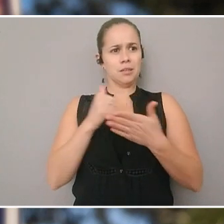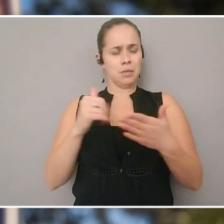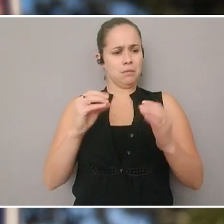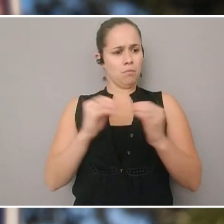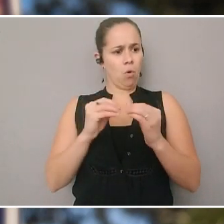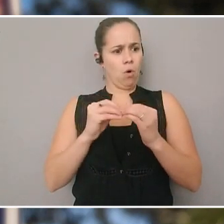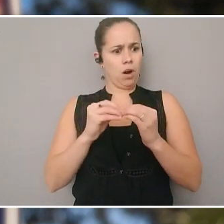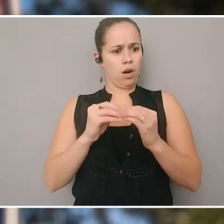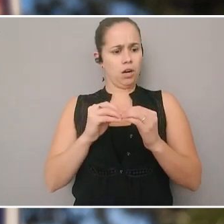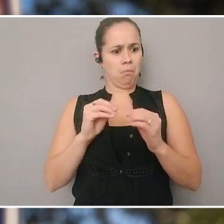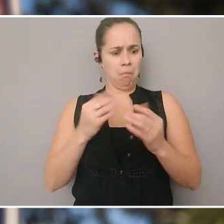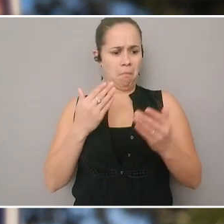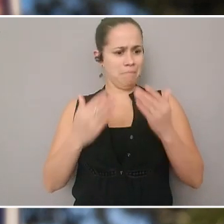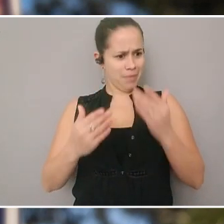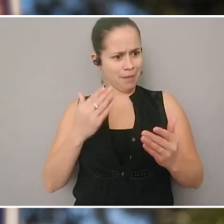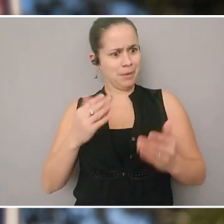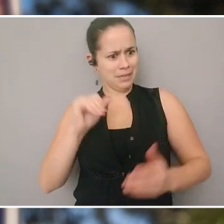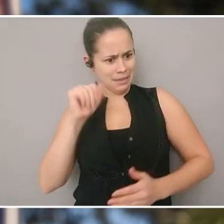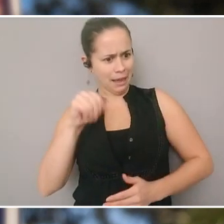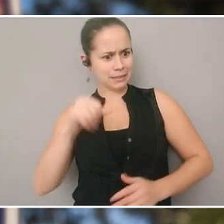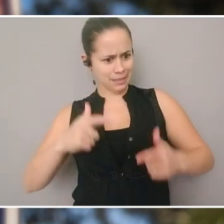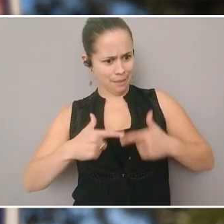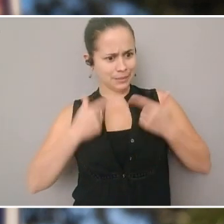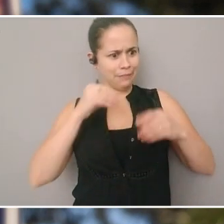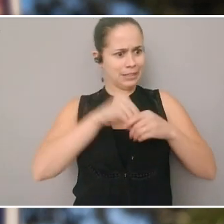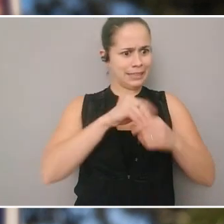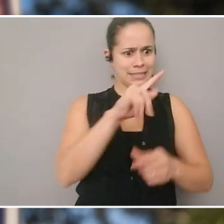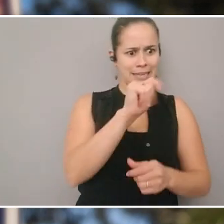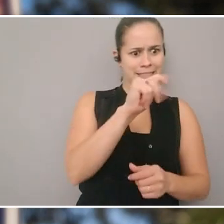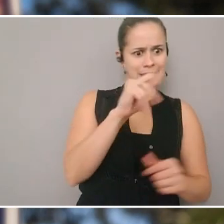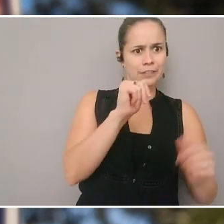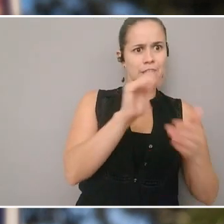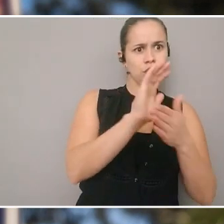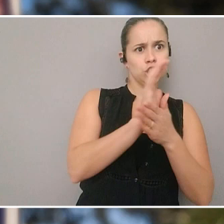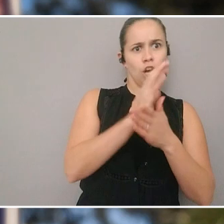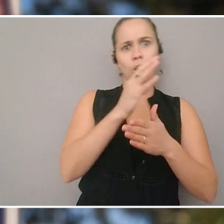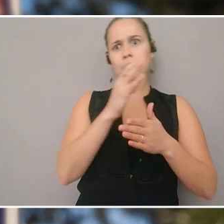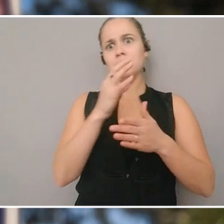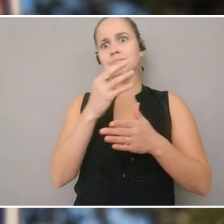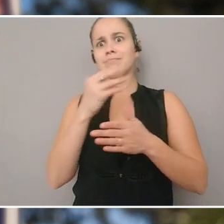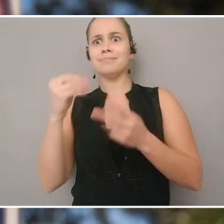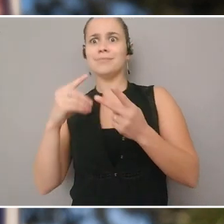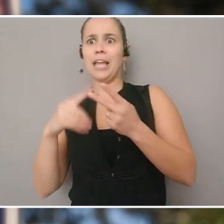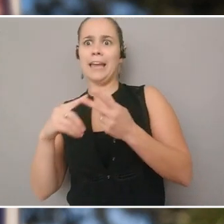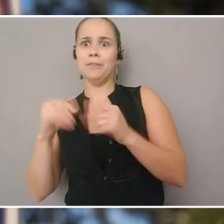viviendo en un programa de televisión o película en algún lugar